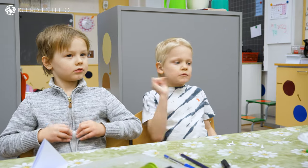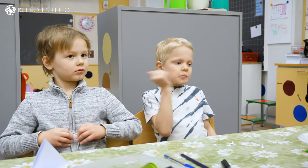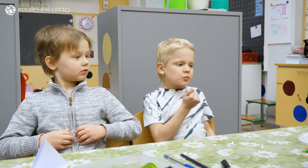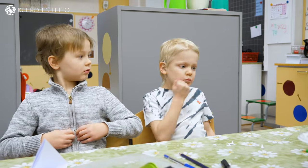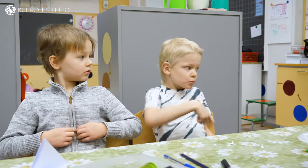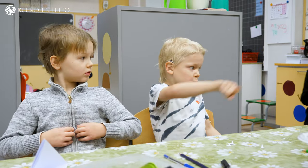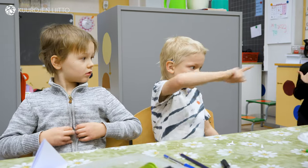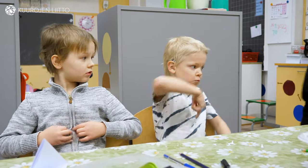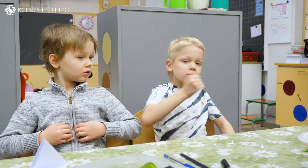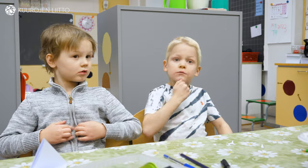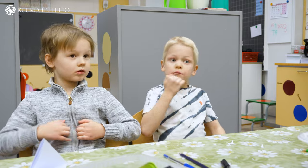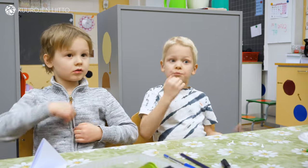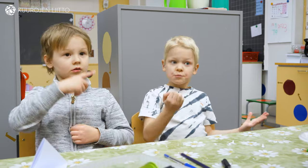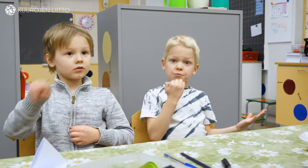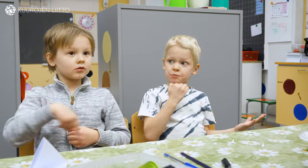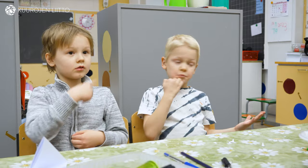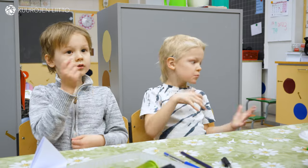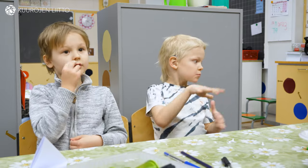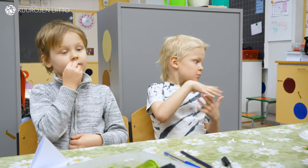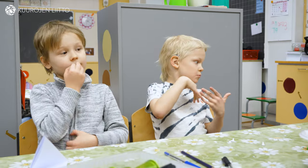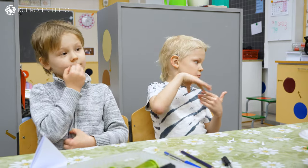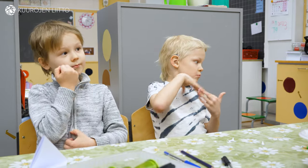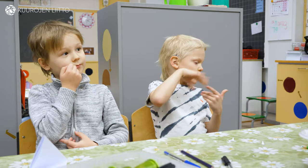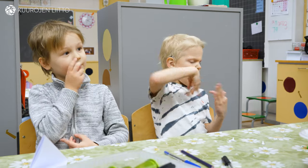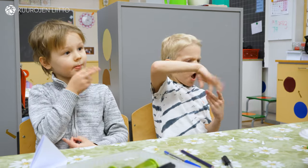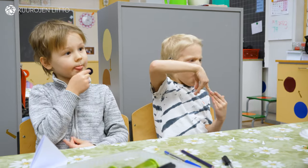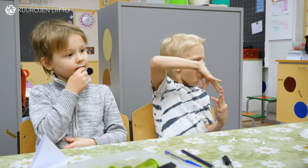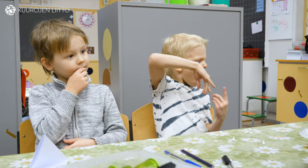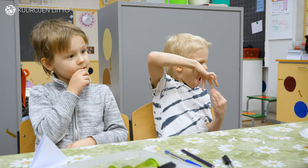Nyt leikitään ja riehutaan!